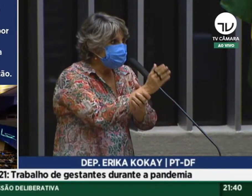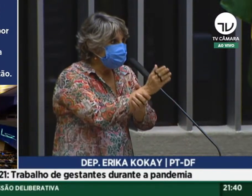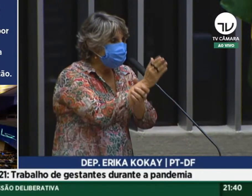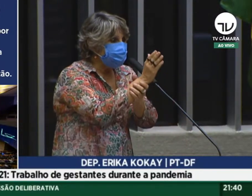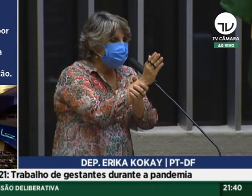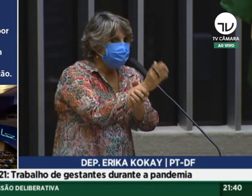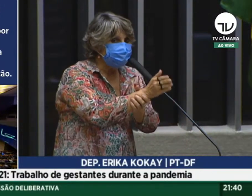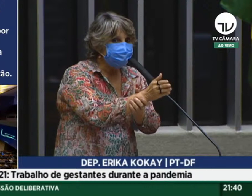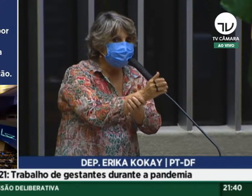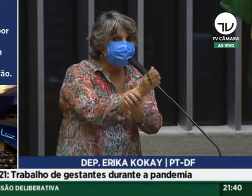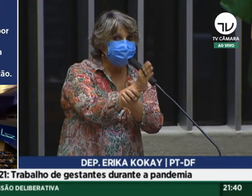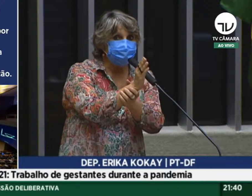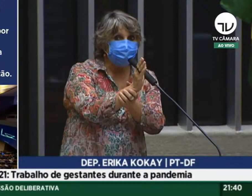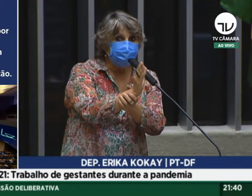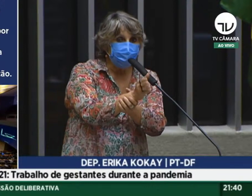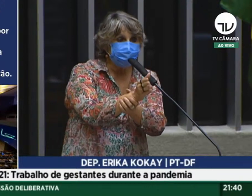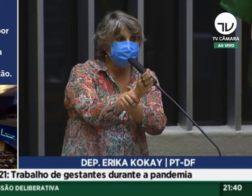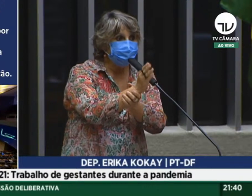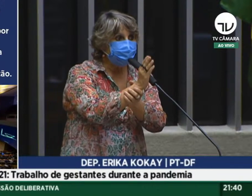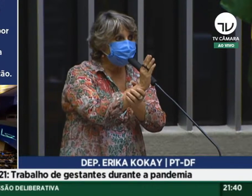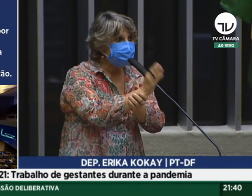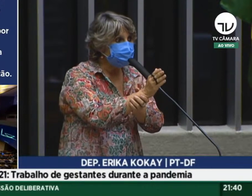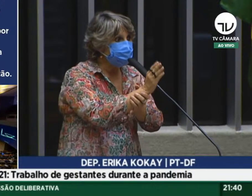PROPOSIÇÃO DE SUPORTE É MICRO E PEQUENA. MAS AQUI QUE QUER SE JOGAR EMPRESÁRIO